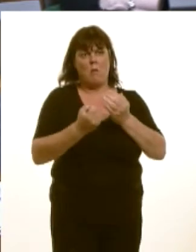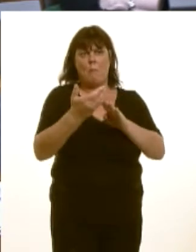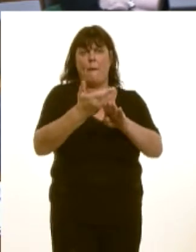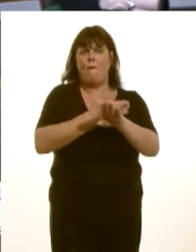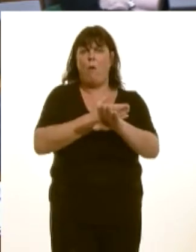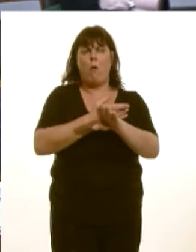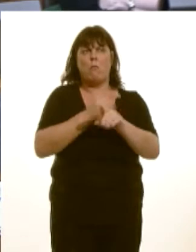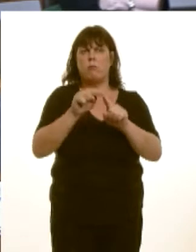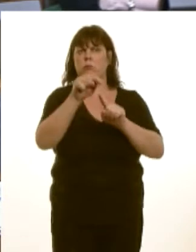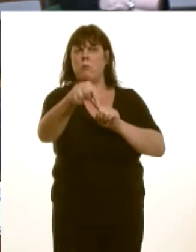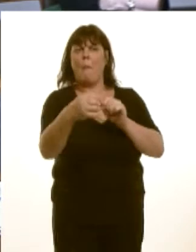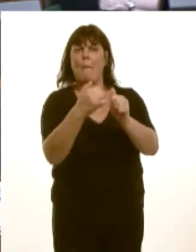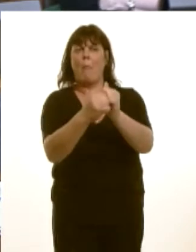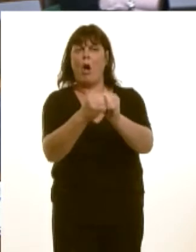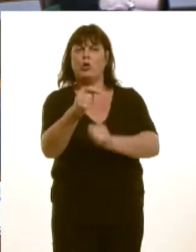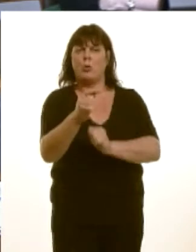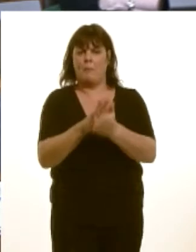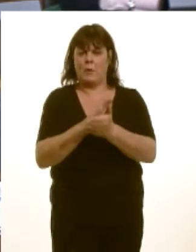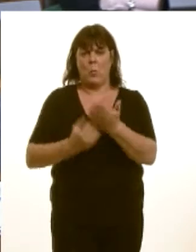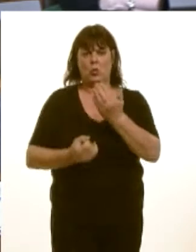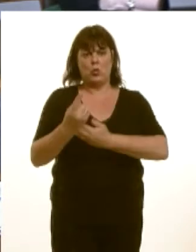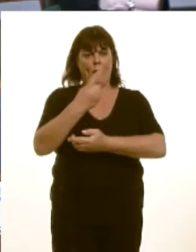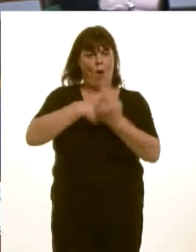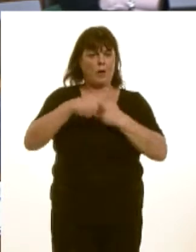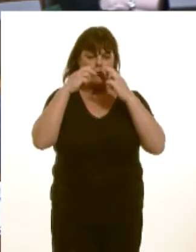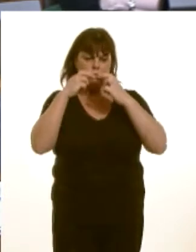y sefyllfa y mae’r Aelod wedi sôn amdani.